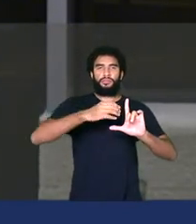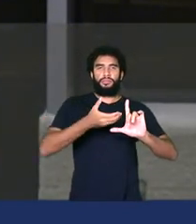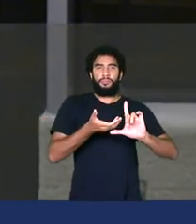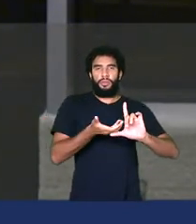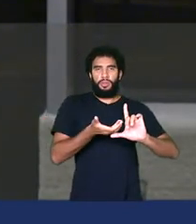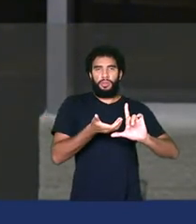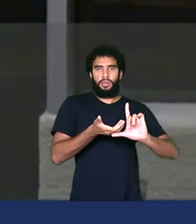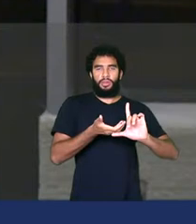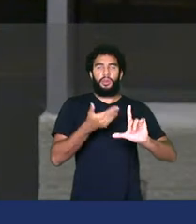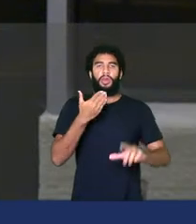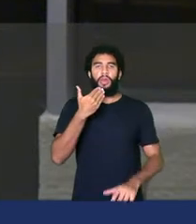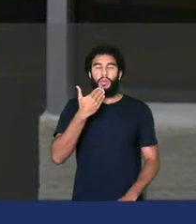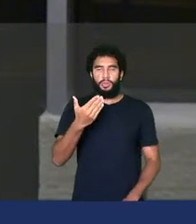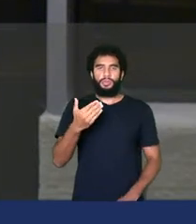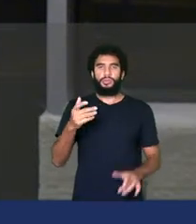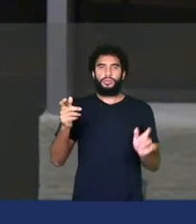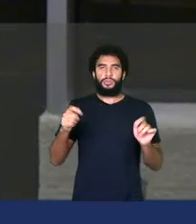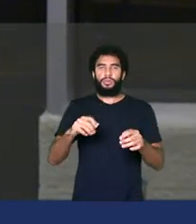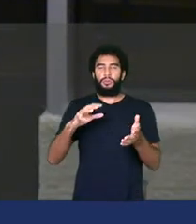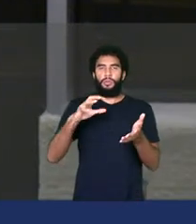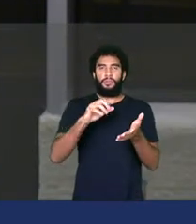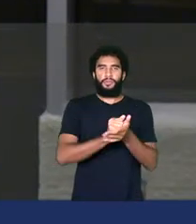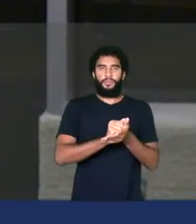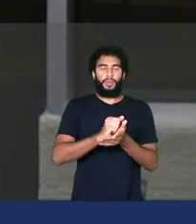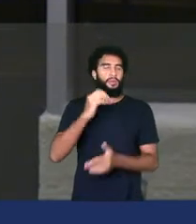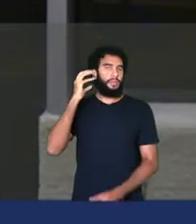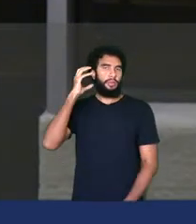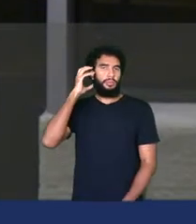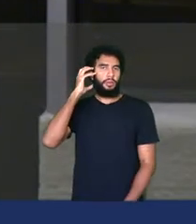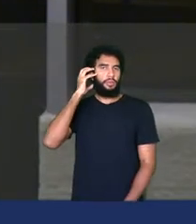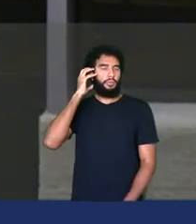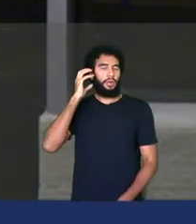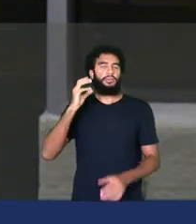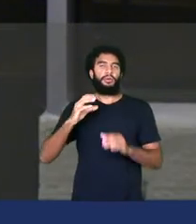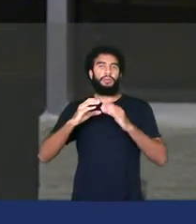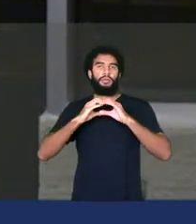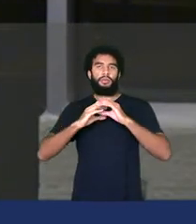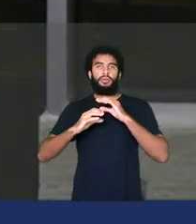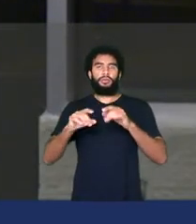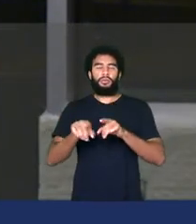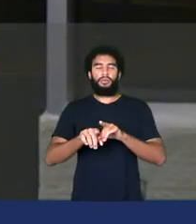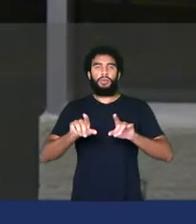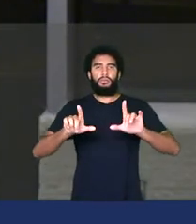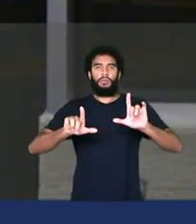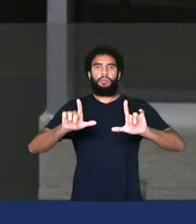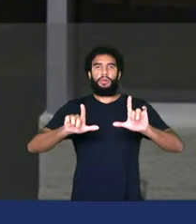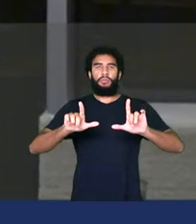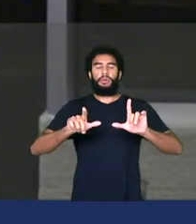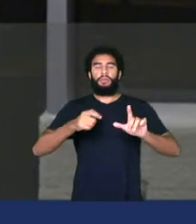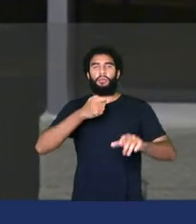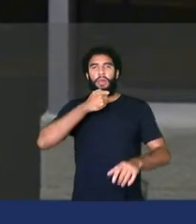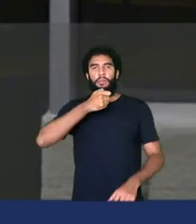MARA, EU GOSTARIA DE PEDIR, INCLUSIVE, QUE ESSE MEU PRONUNCIAMENTO FOSSE REGISTRADO NA VOZ DO BRASIL, NOS JORNAIS DA CÂMARA E MEIOS DE COMUNICAÇÃO DO PODER